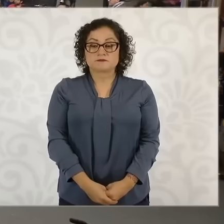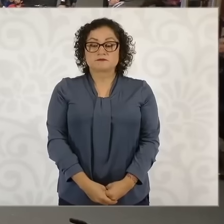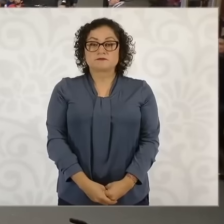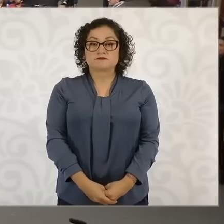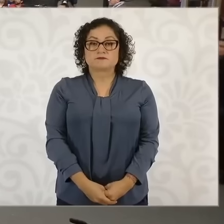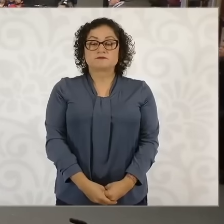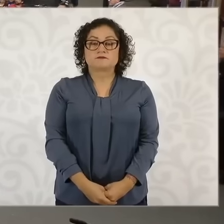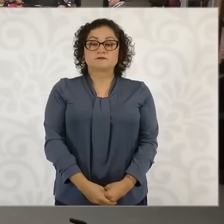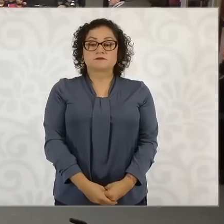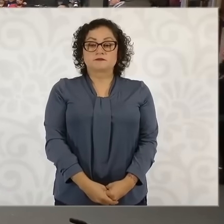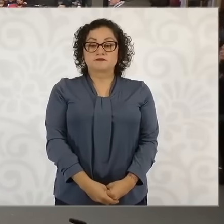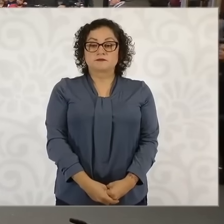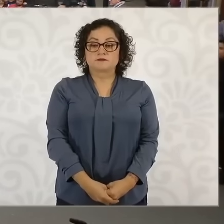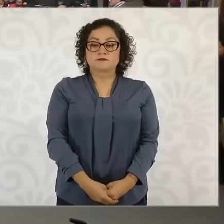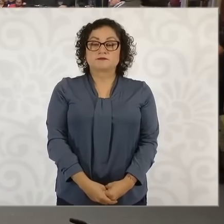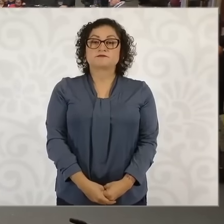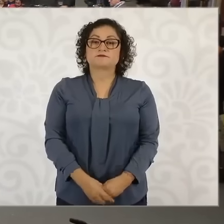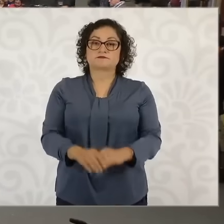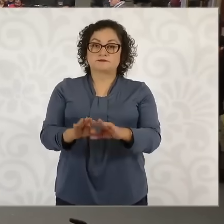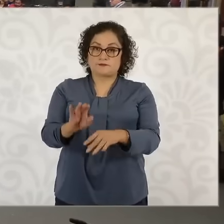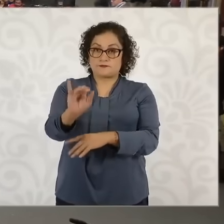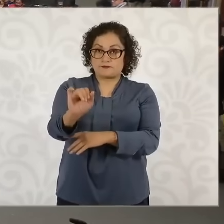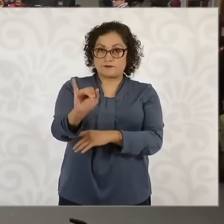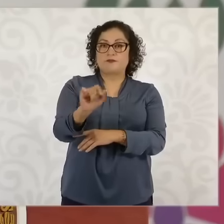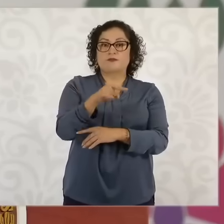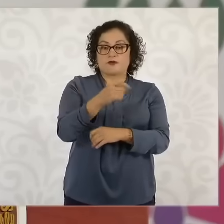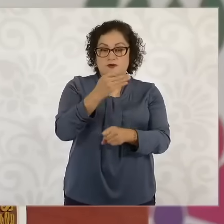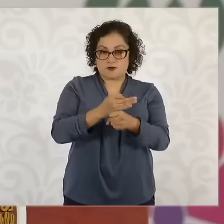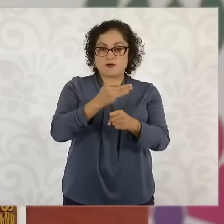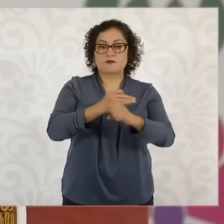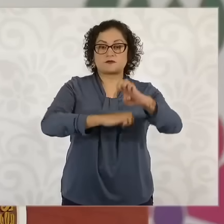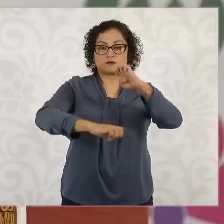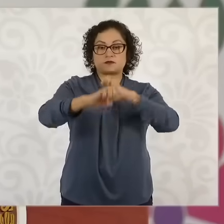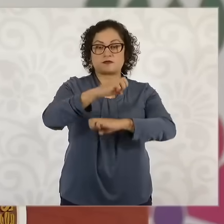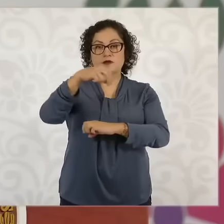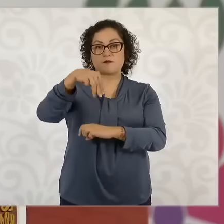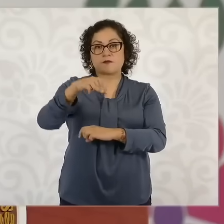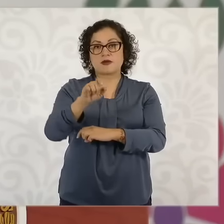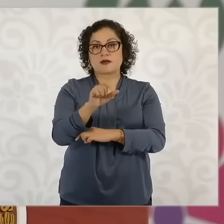Sí. Eh, ahorita mexicana tiene una alianza con Ejército con la cual es nuestro banco que